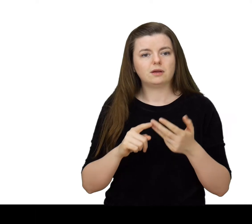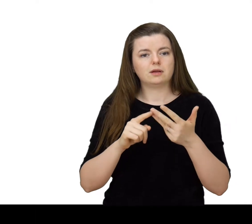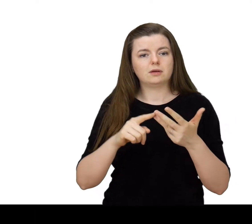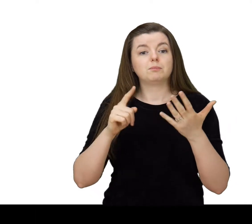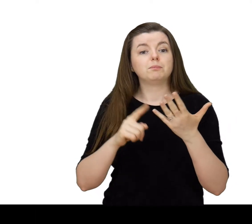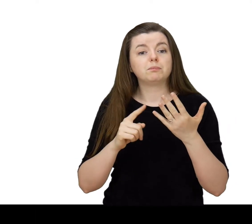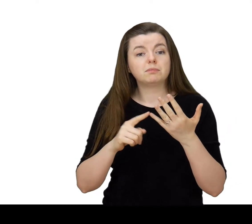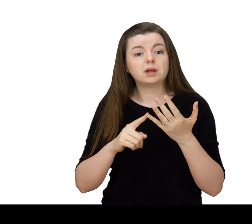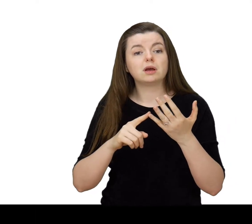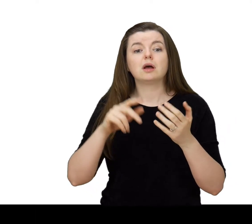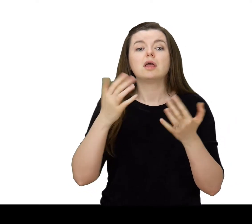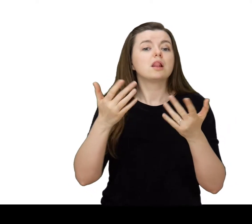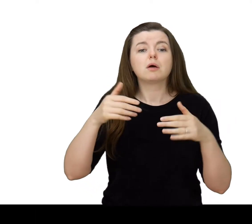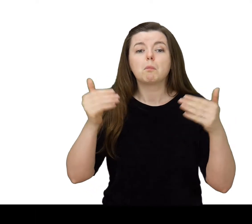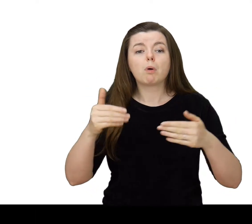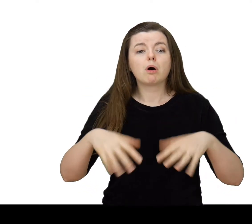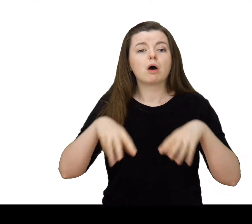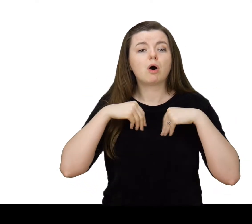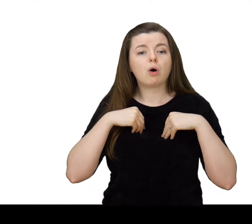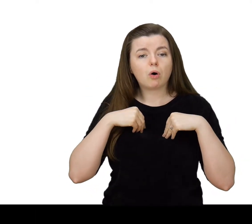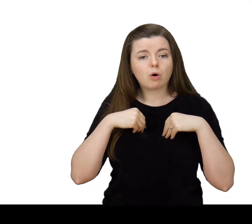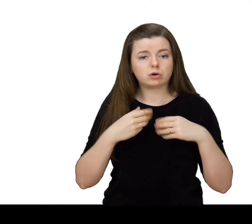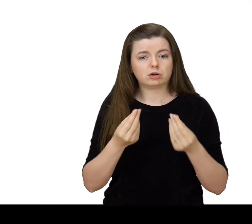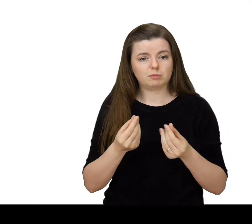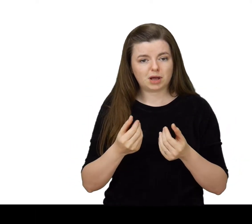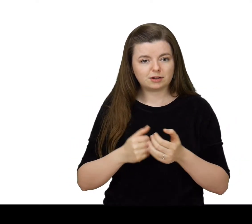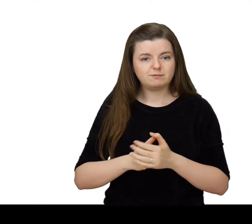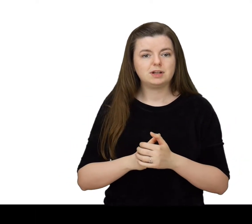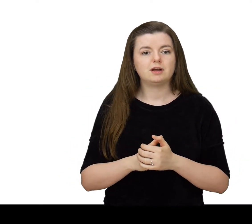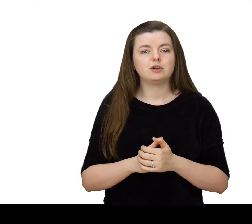Ile można otrzymać,